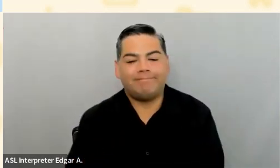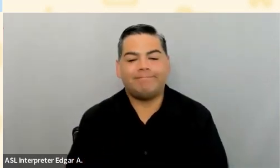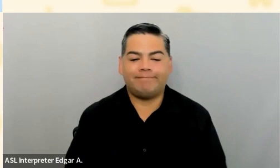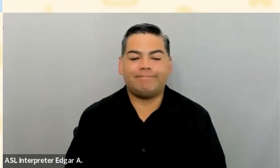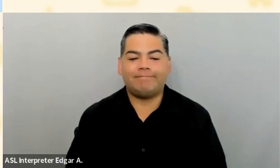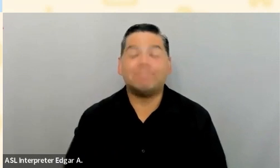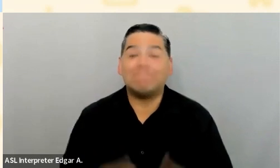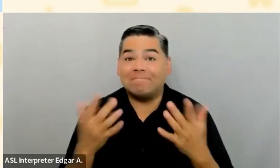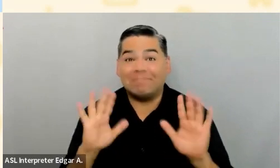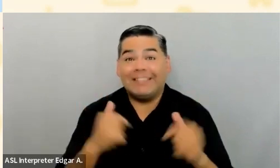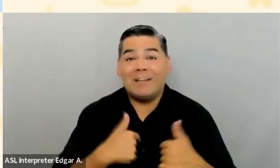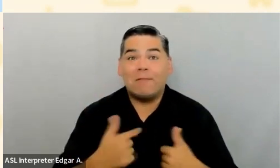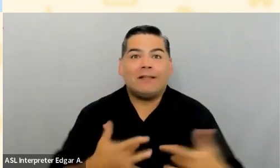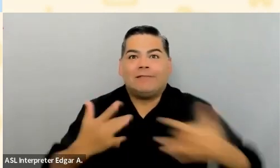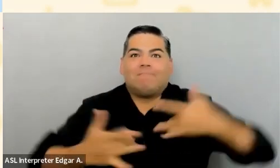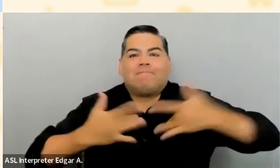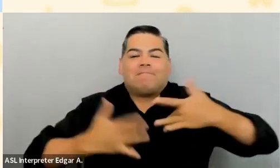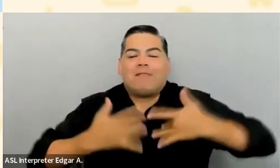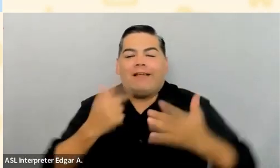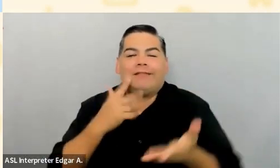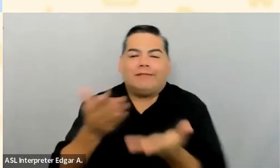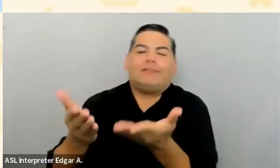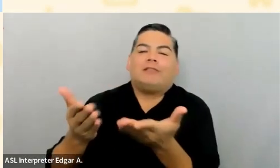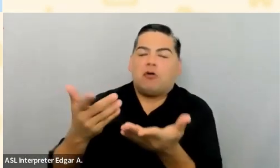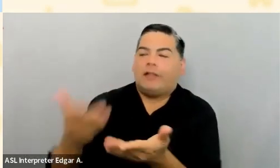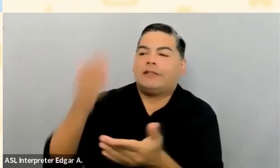Estoy realmente encantado de presentarles a nuestra próxima ponente, Helen Burge,